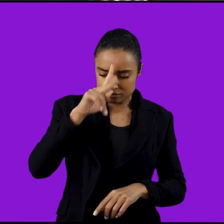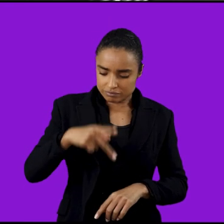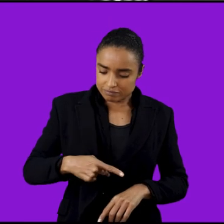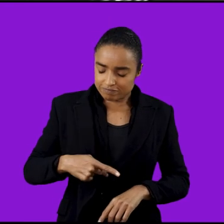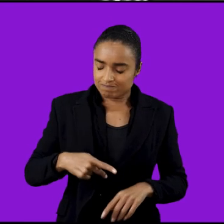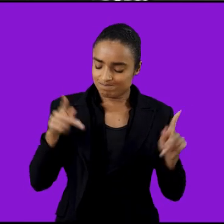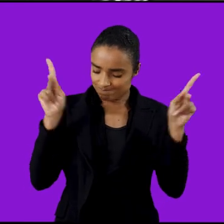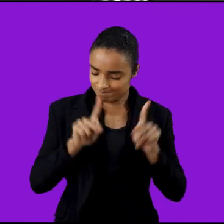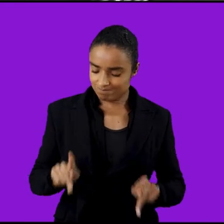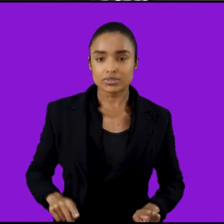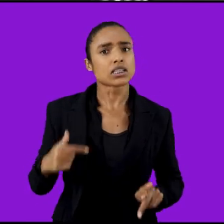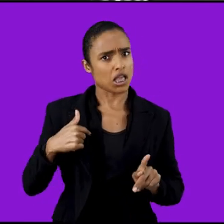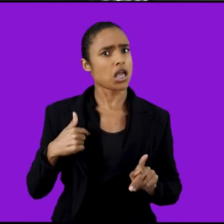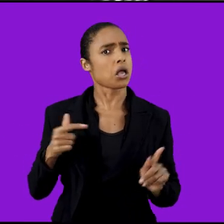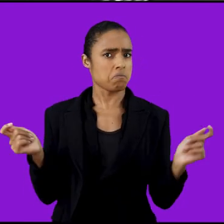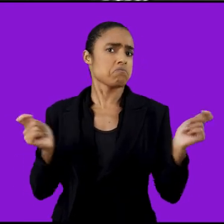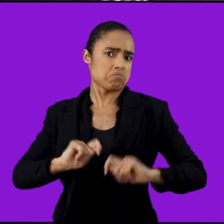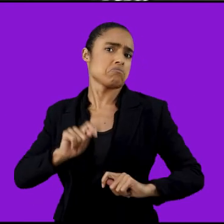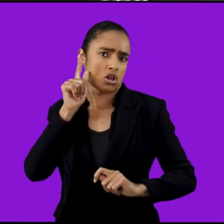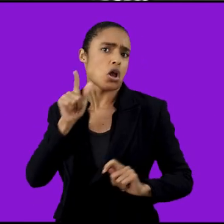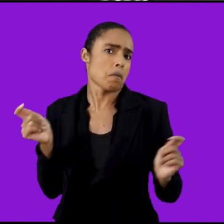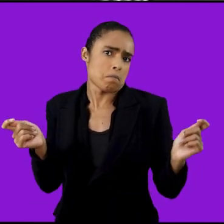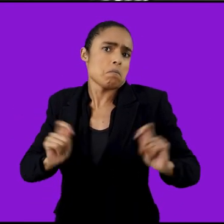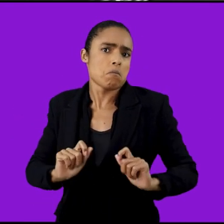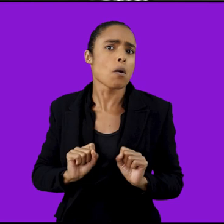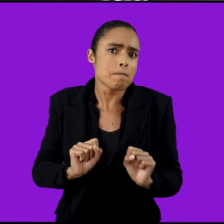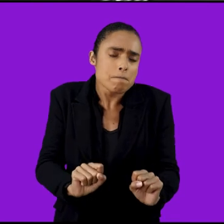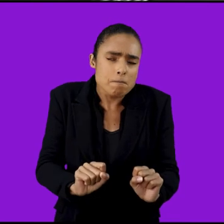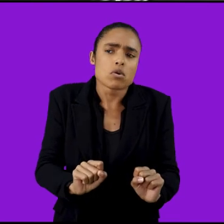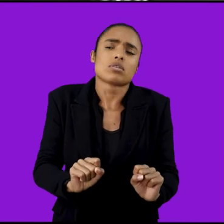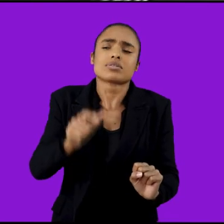Hoje eu consigo falar poxa “eu mereço, eu me dou esse direito de poder relaxar, de